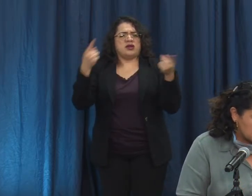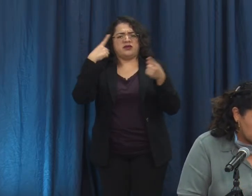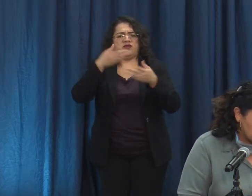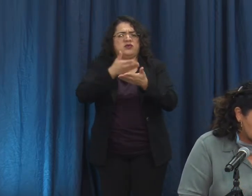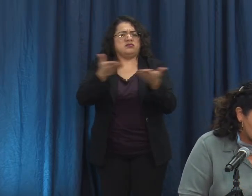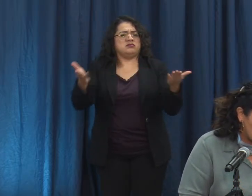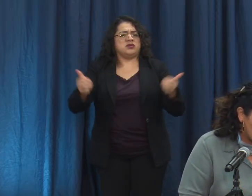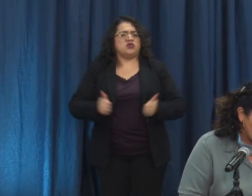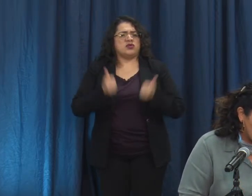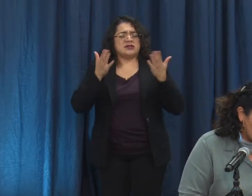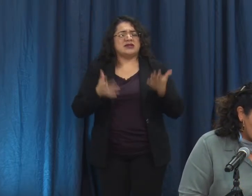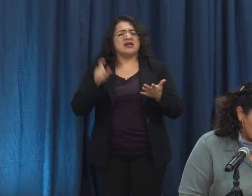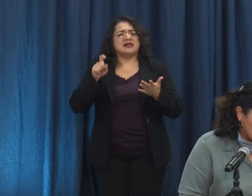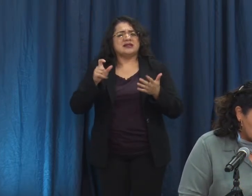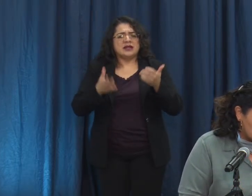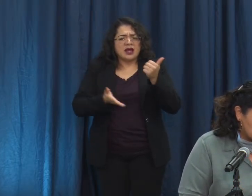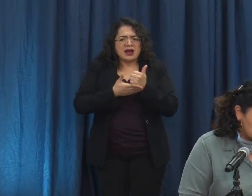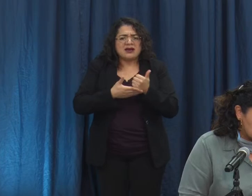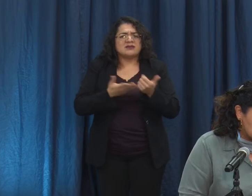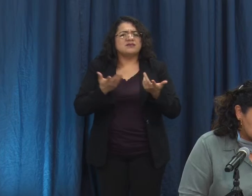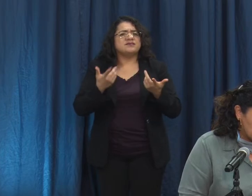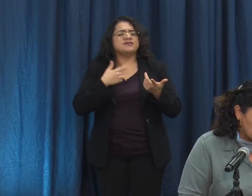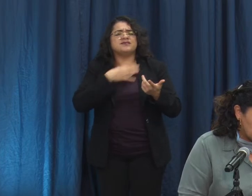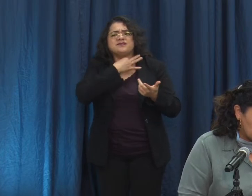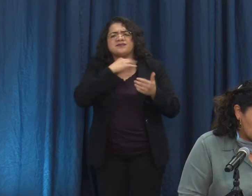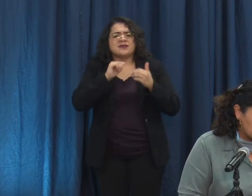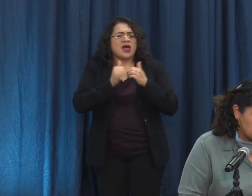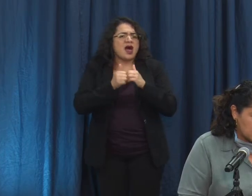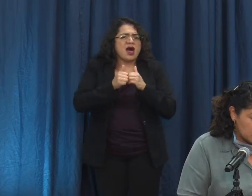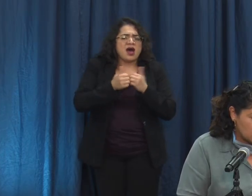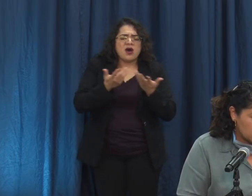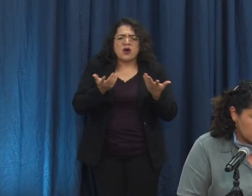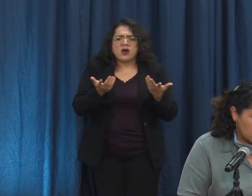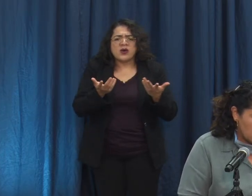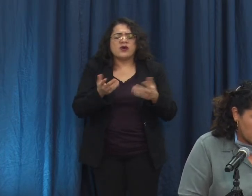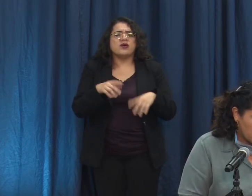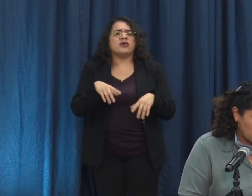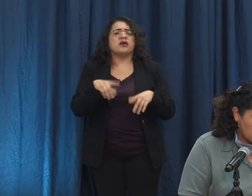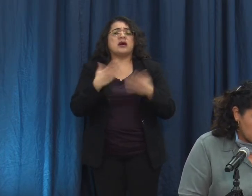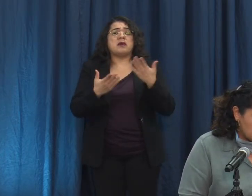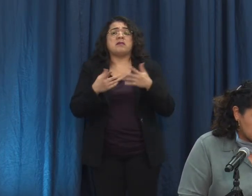NC oppression al y en SC necesita asistencia not ro lenguaje está